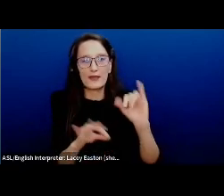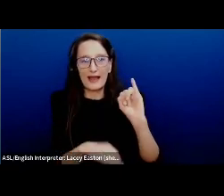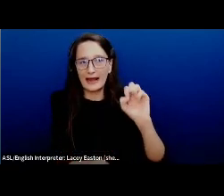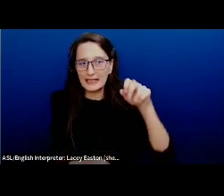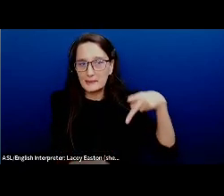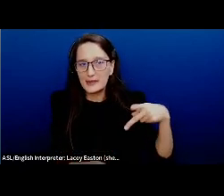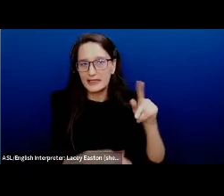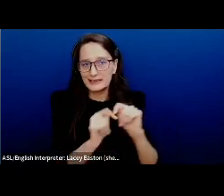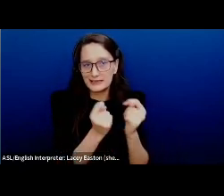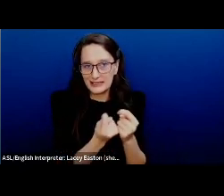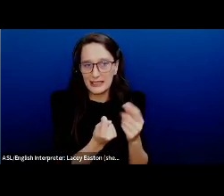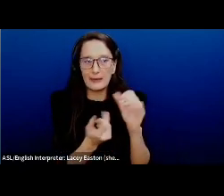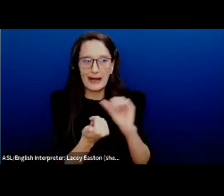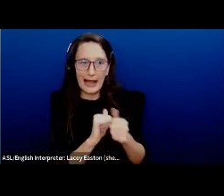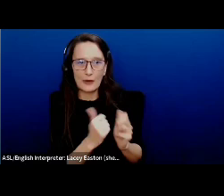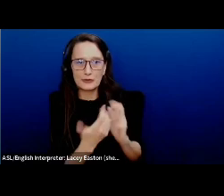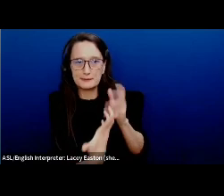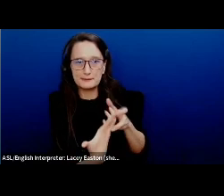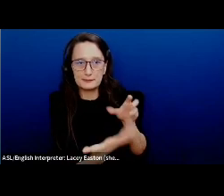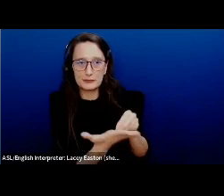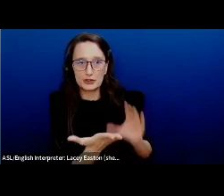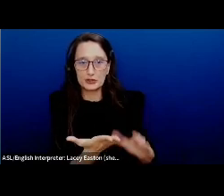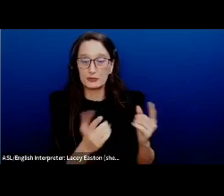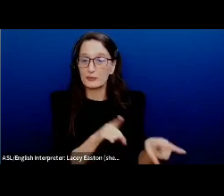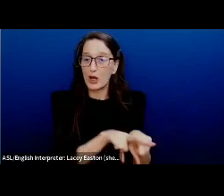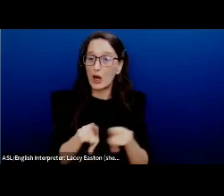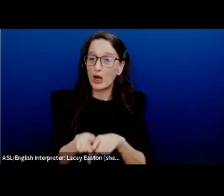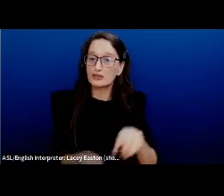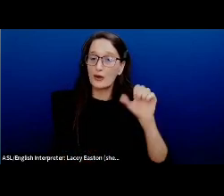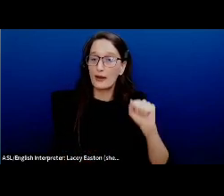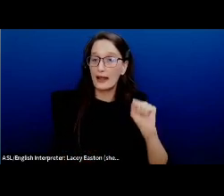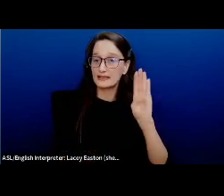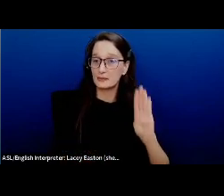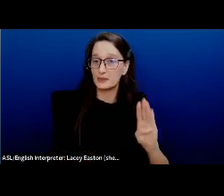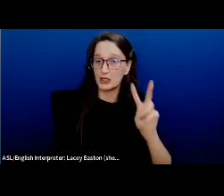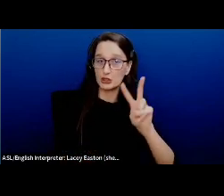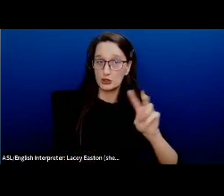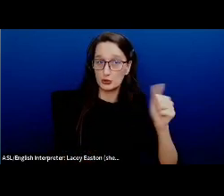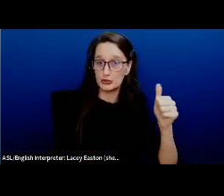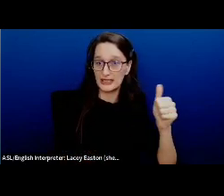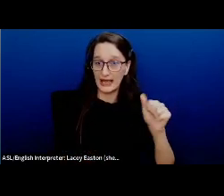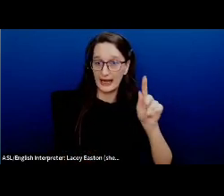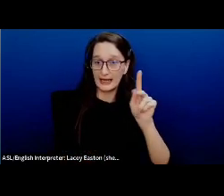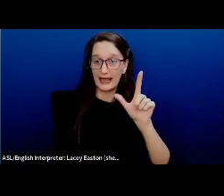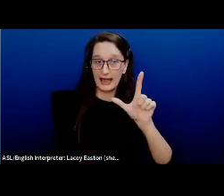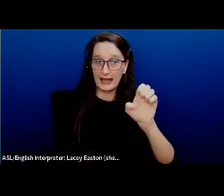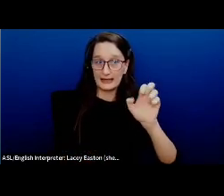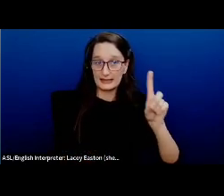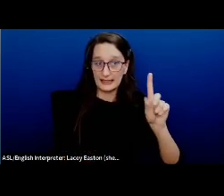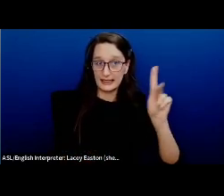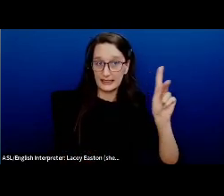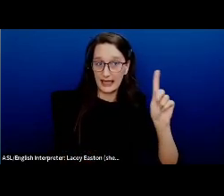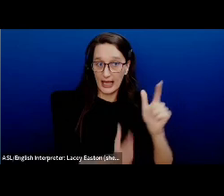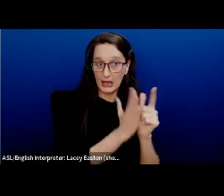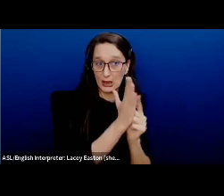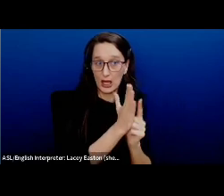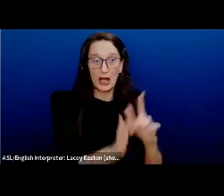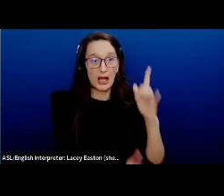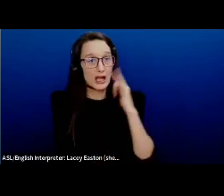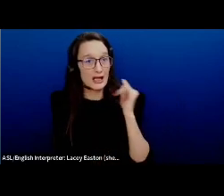la Ley del Senado 210, que lidera la K. California fue el primer estado en aprobar una